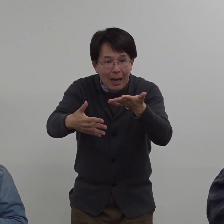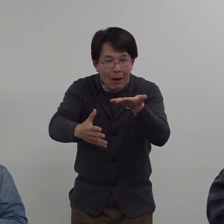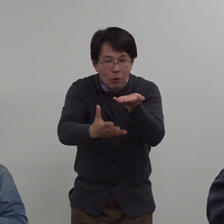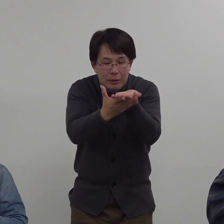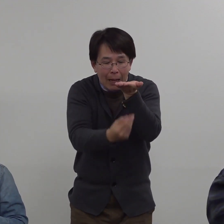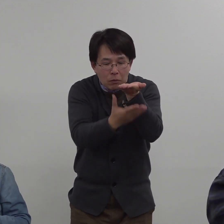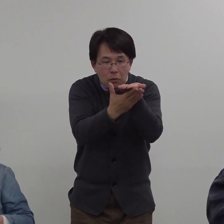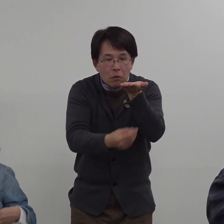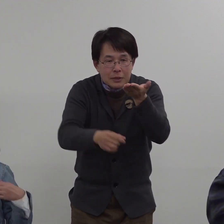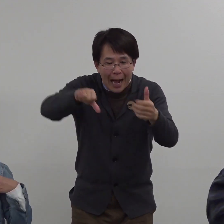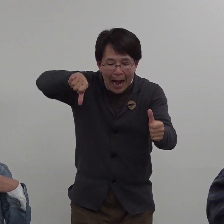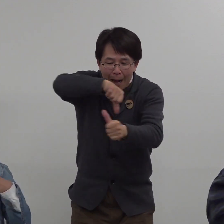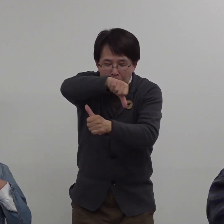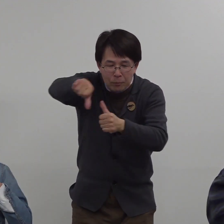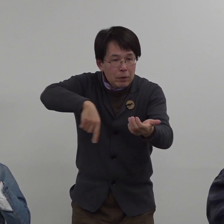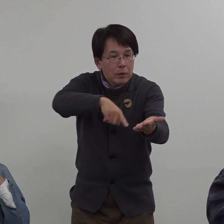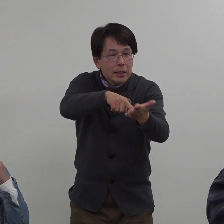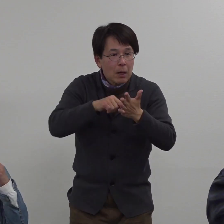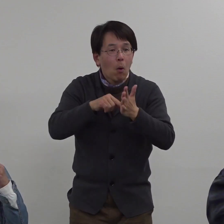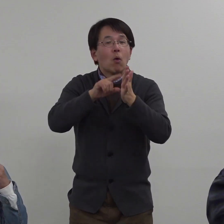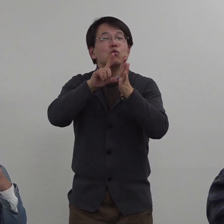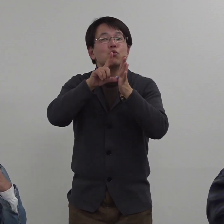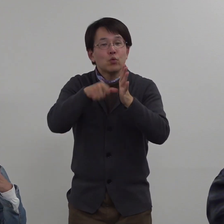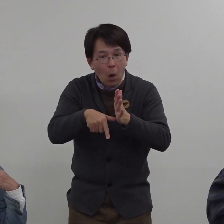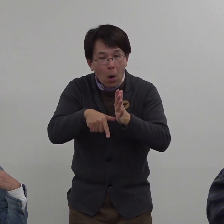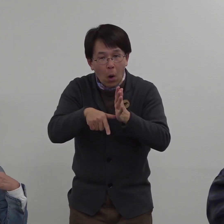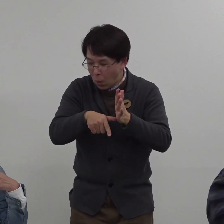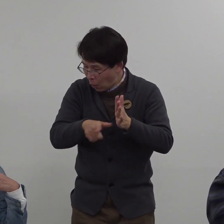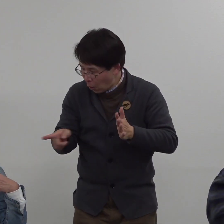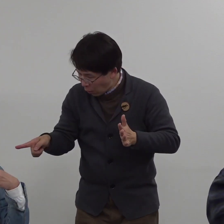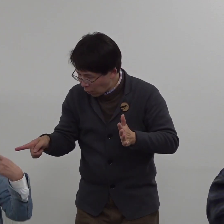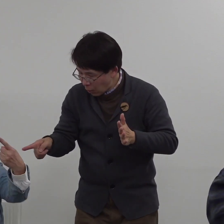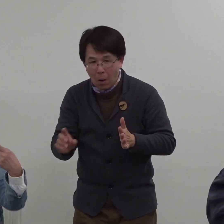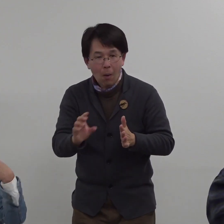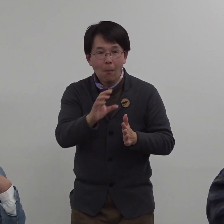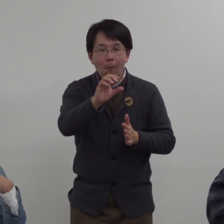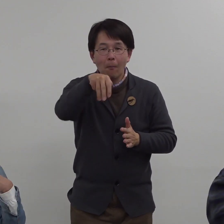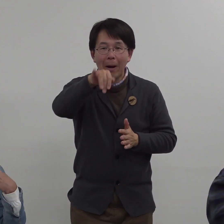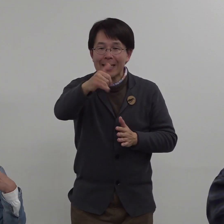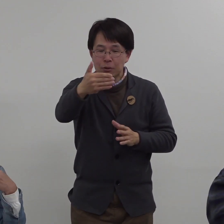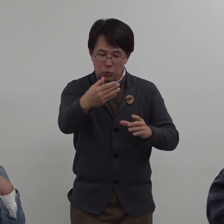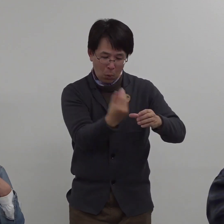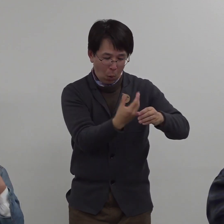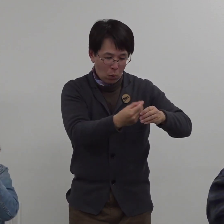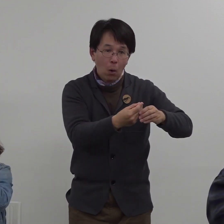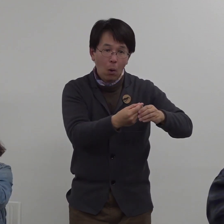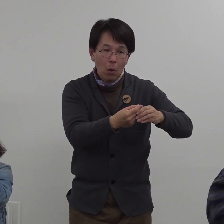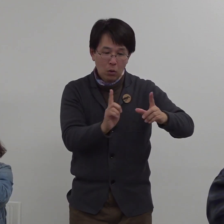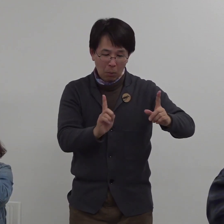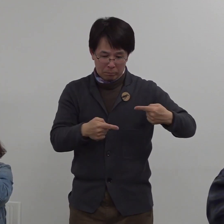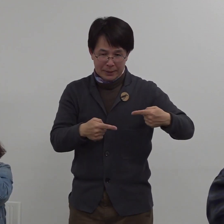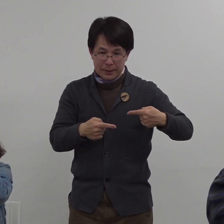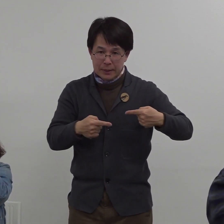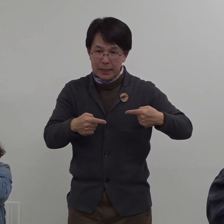劇場でこのマイクの音と同期してここに字幕が流れる